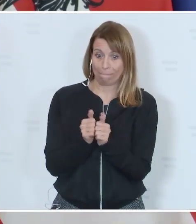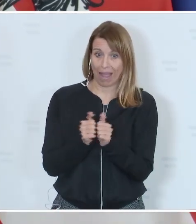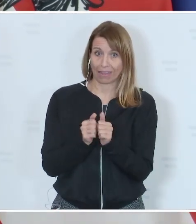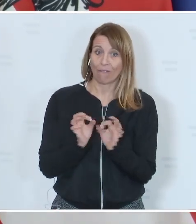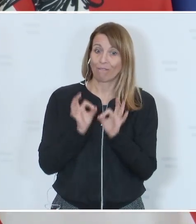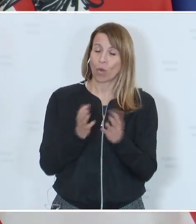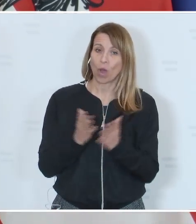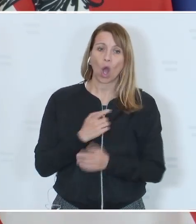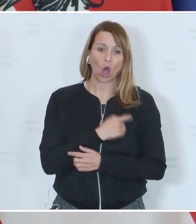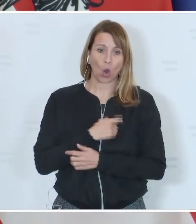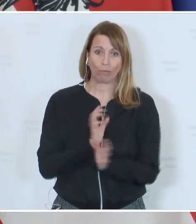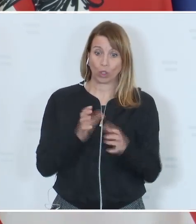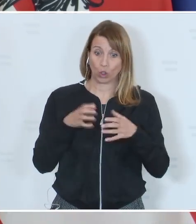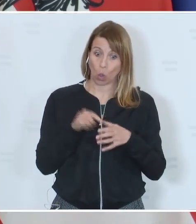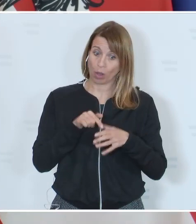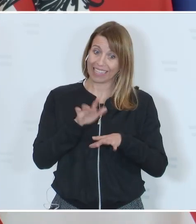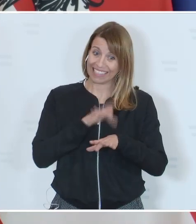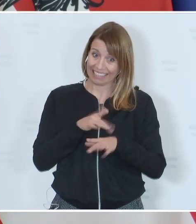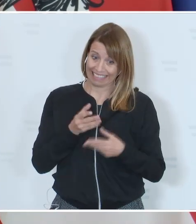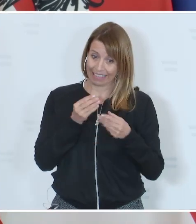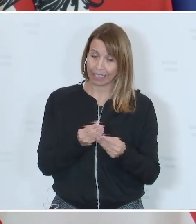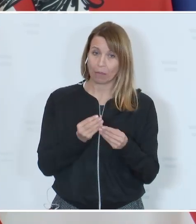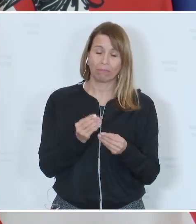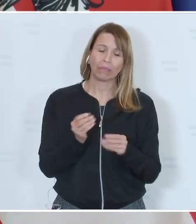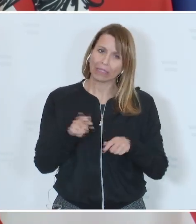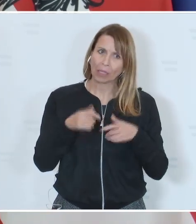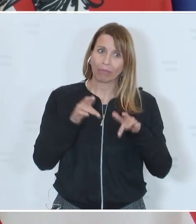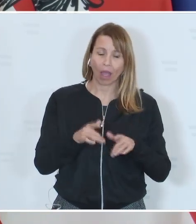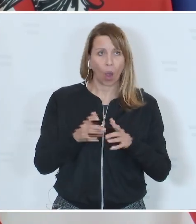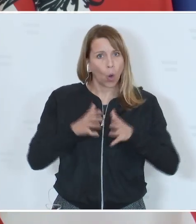darauf zu sensibilisieren, welche großen Herausforderungen nicht nur Außengrenzländer